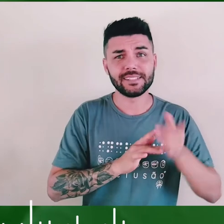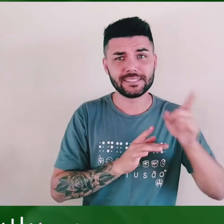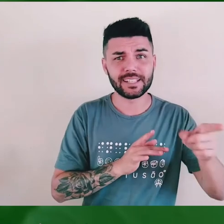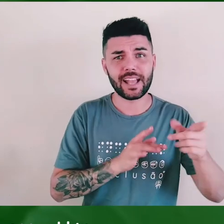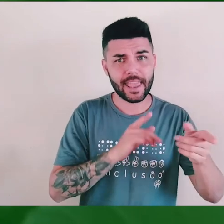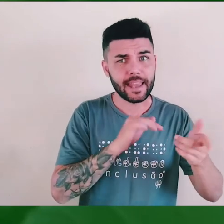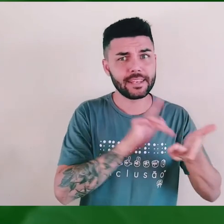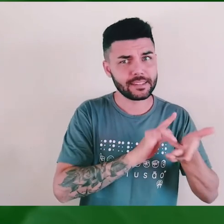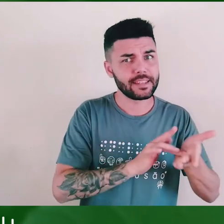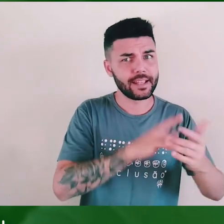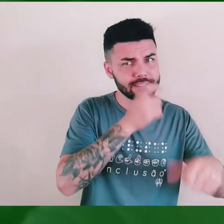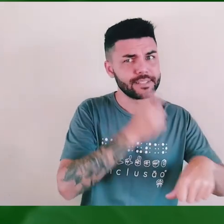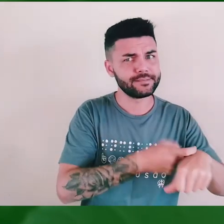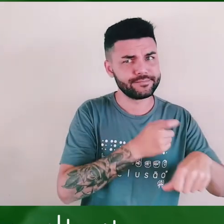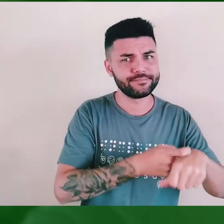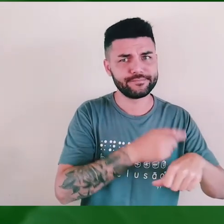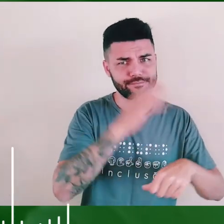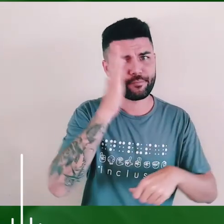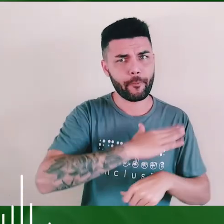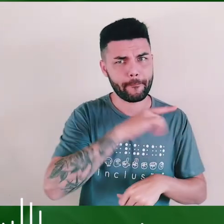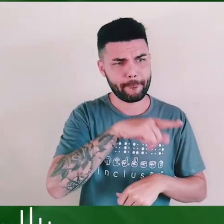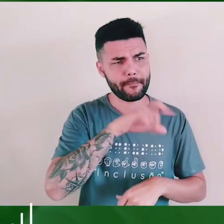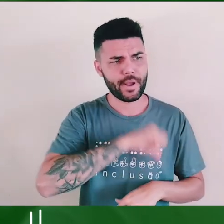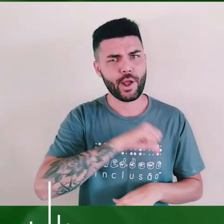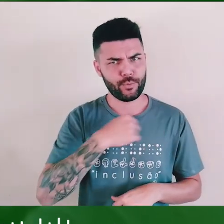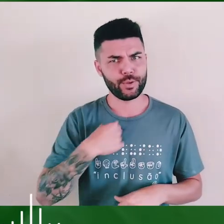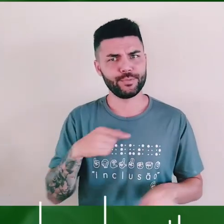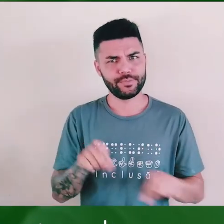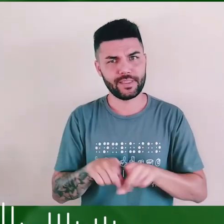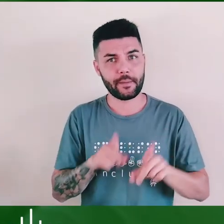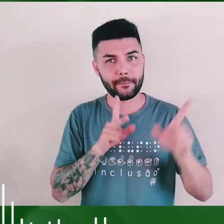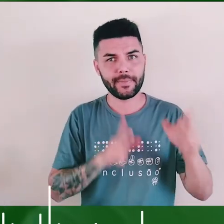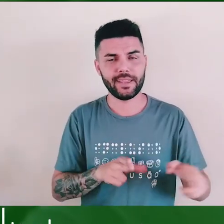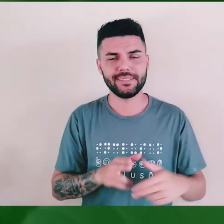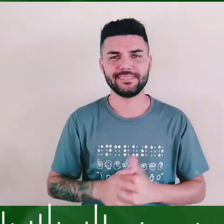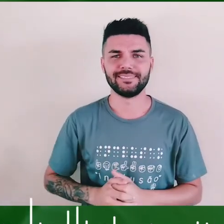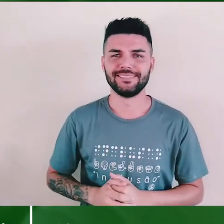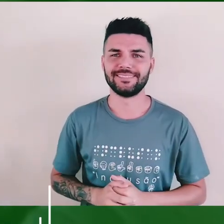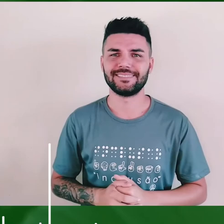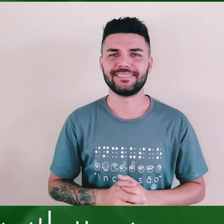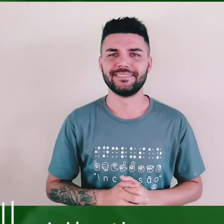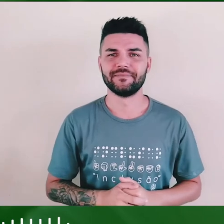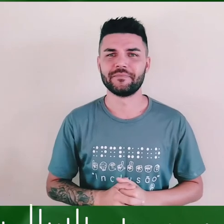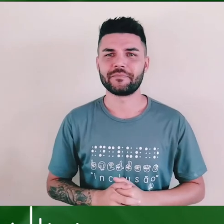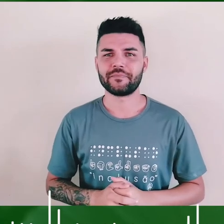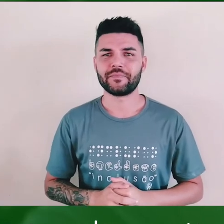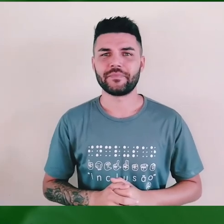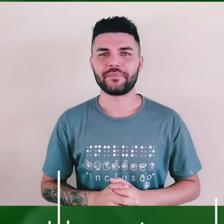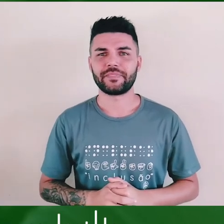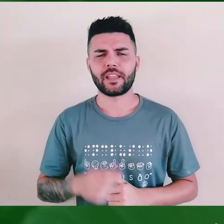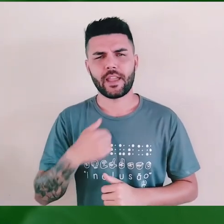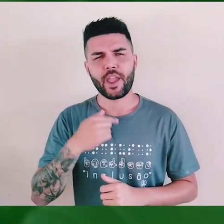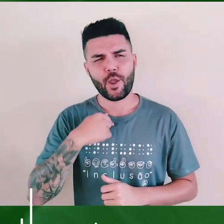mal. Gabriel: Ele se esforçou bastante na Dança dos Famosos, eu assisti algumas. Pedro: